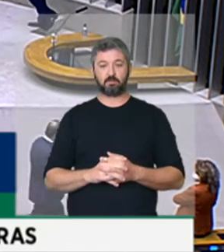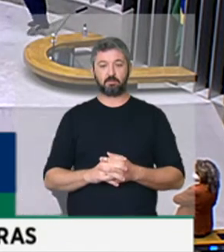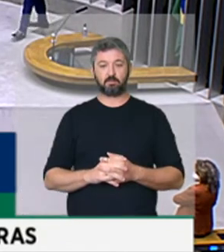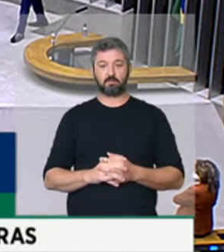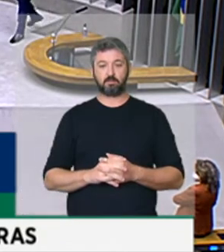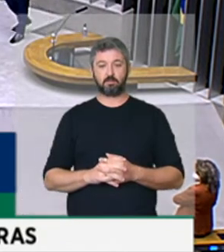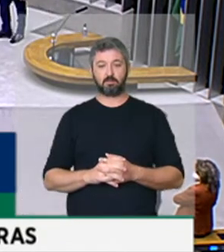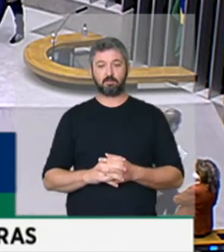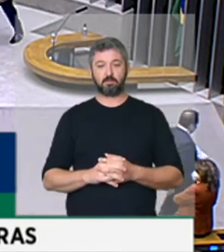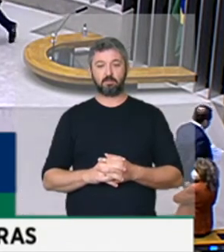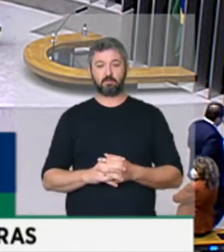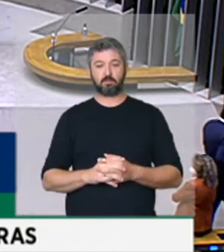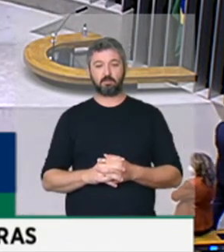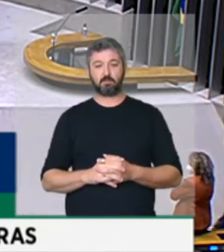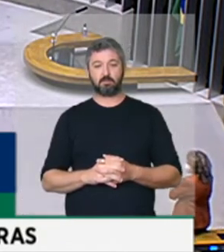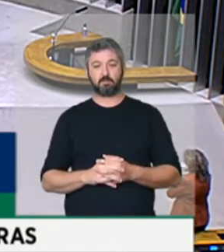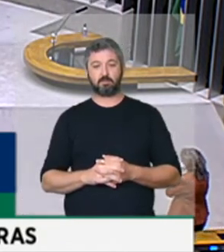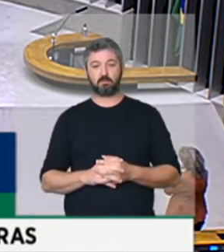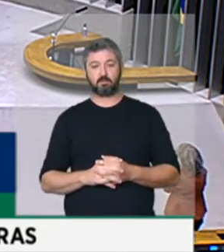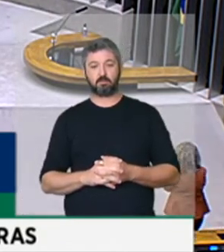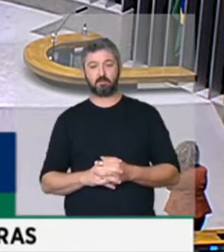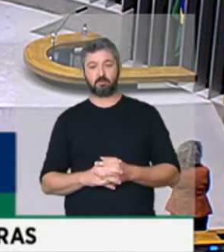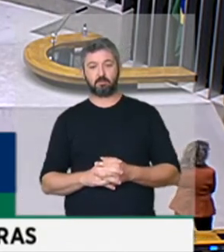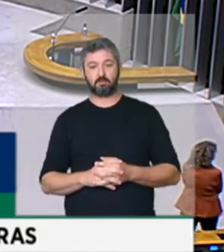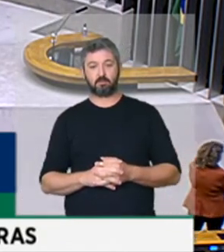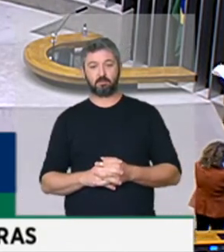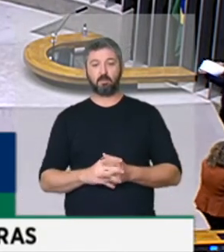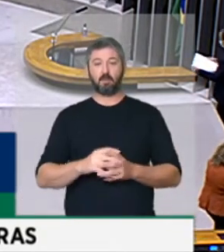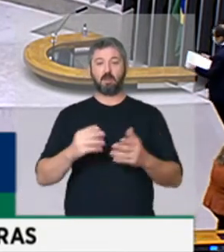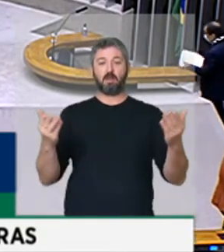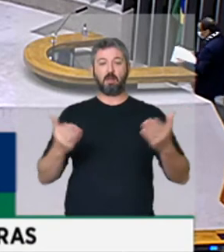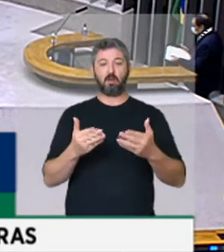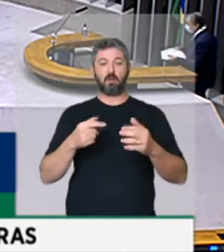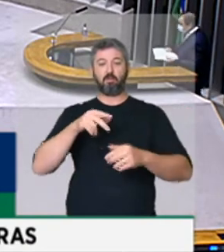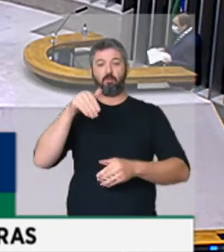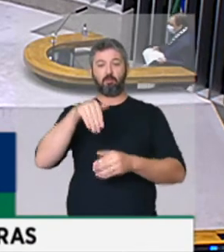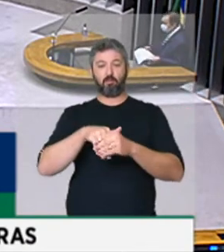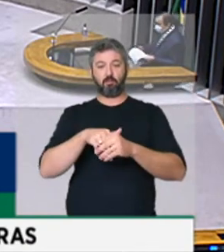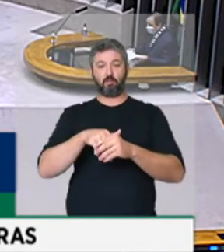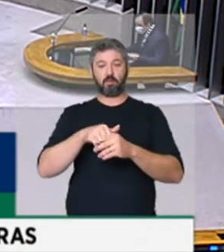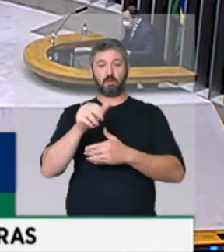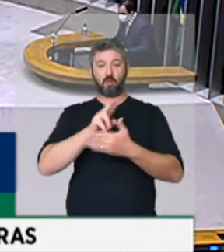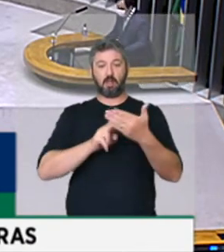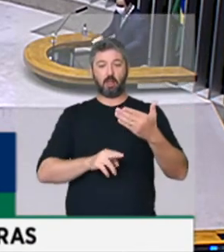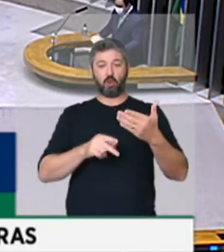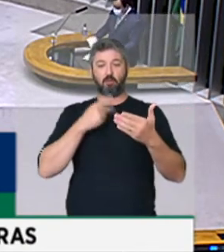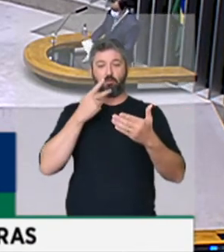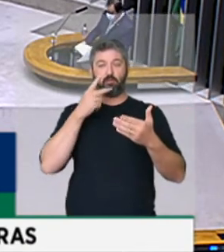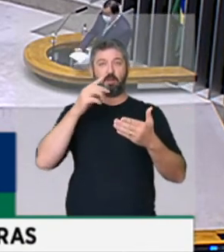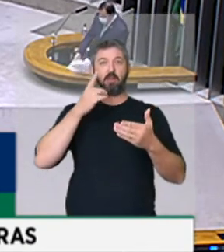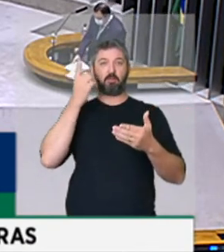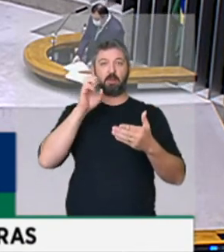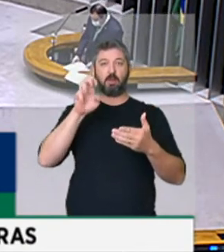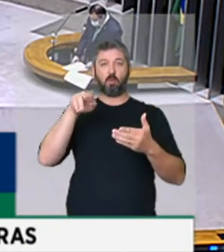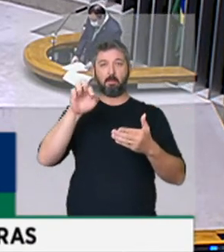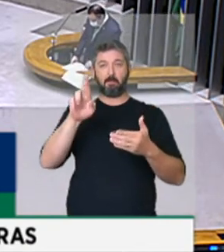RETIRADA DE PAUTA TRATA DA DESESTATIZAÇÃO DA ELETROBRAS. O RELATOR DESSA MEDIDA PROVISÓRIA DEPUTADO ELOMAR NASCIMENTO DO